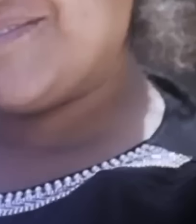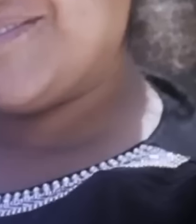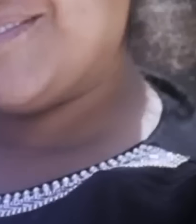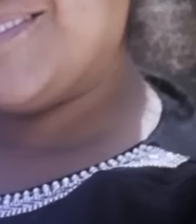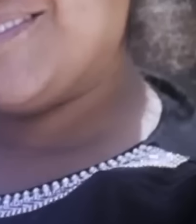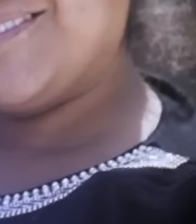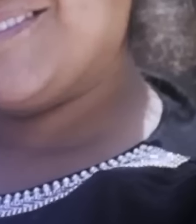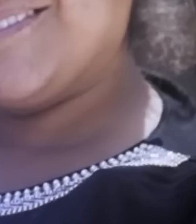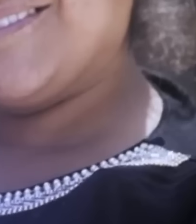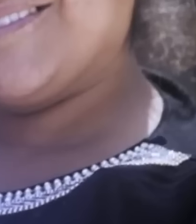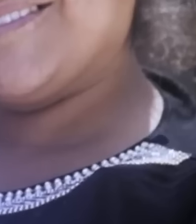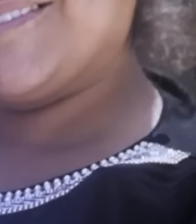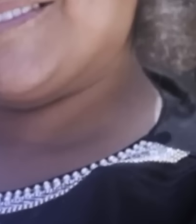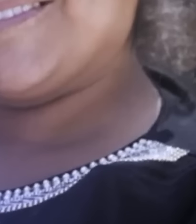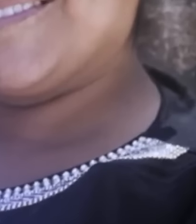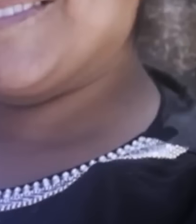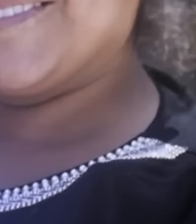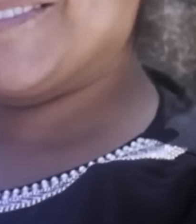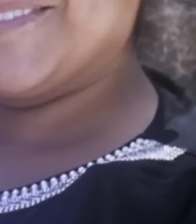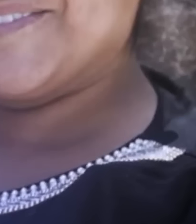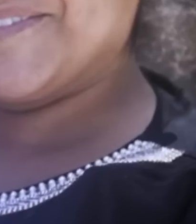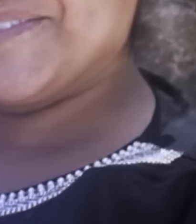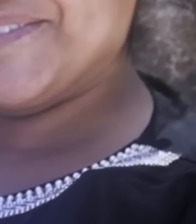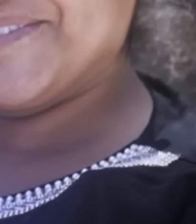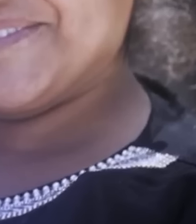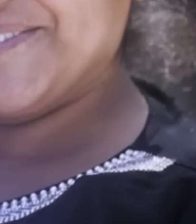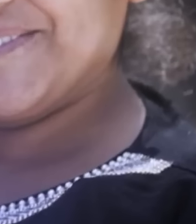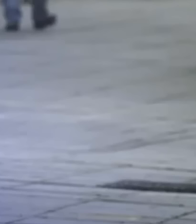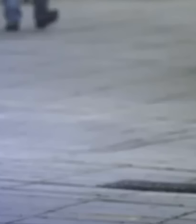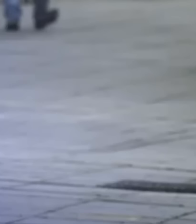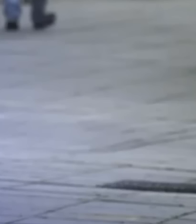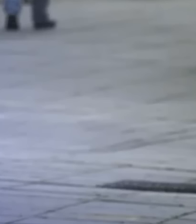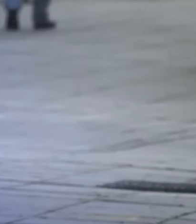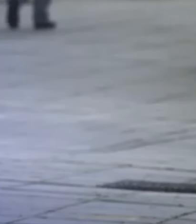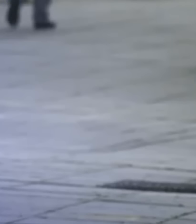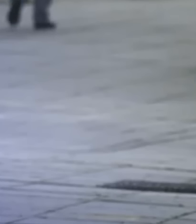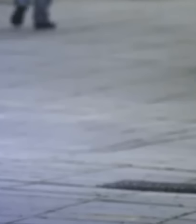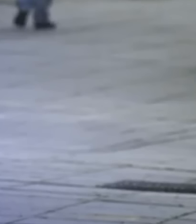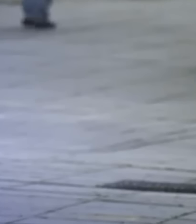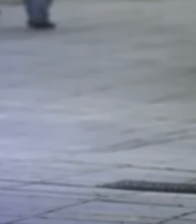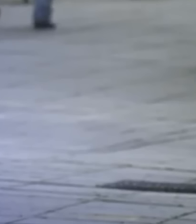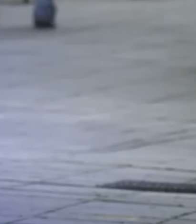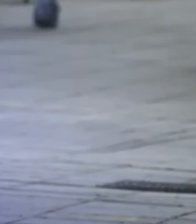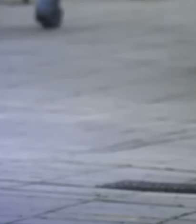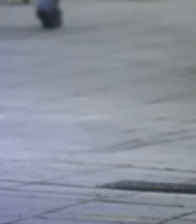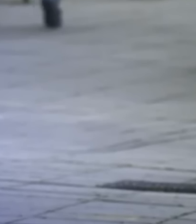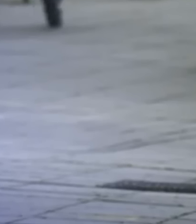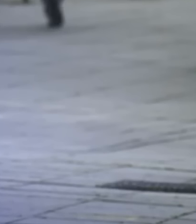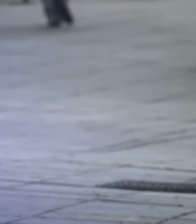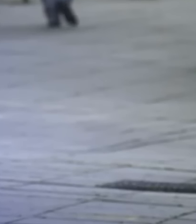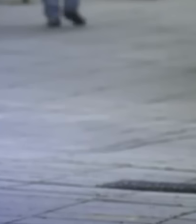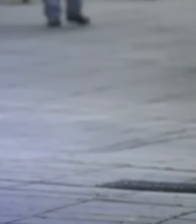Tan solo en mayo, el promedio diario de homicidios dolosos fue de 47.3 homicidios,